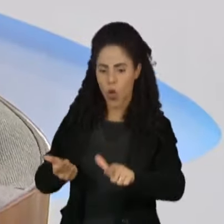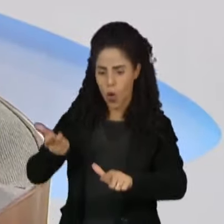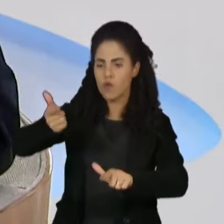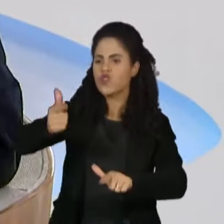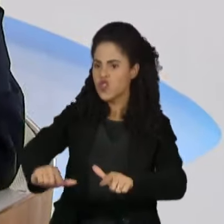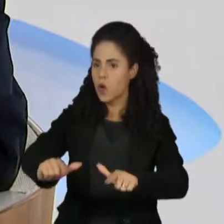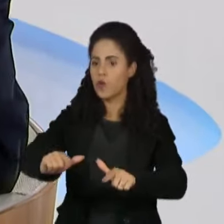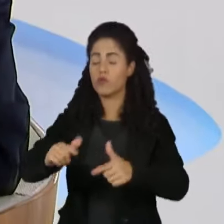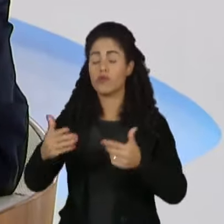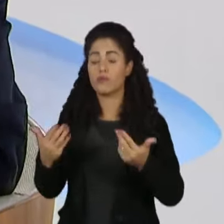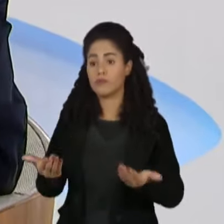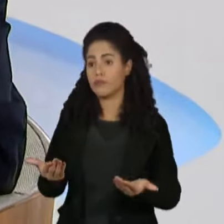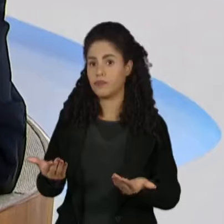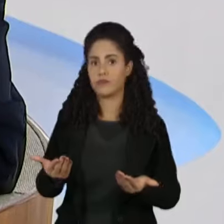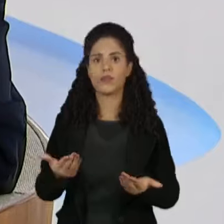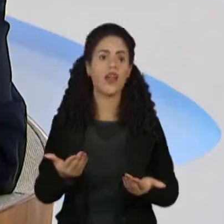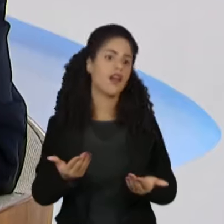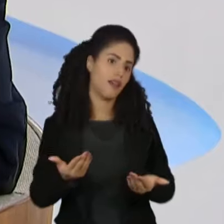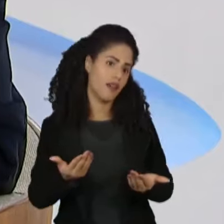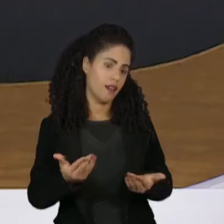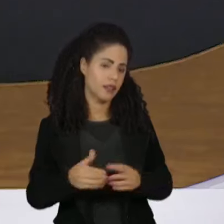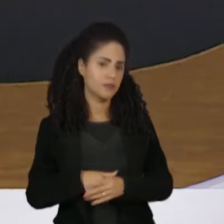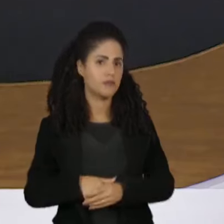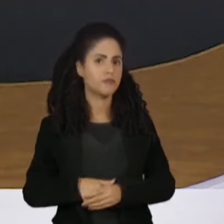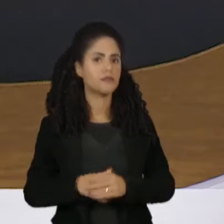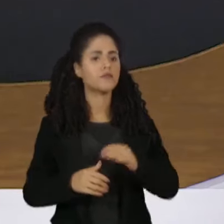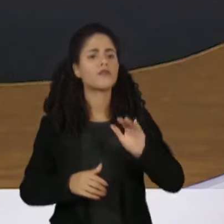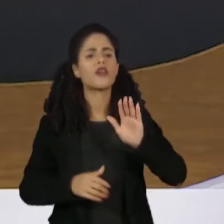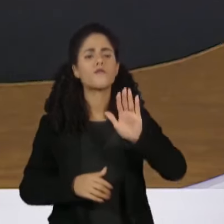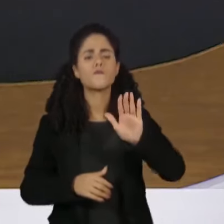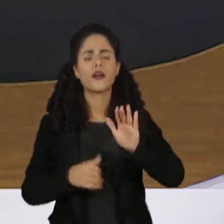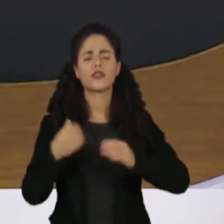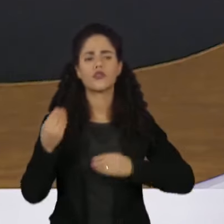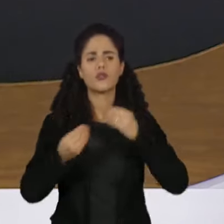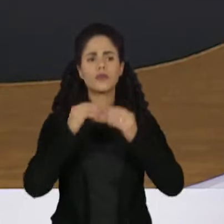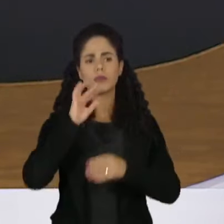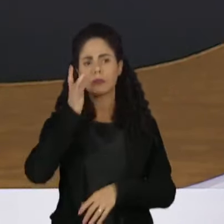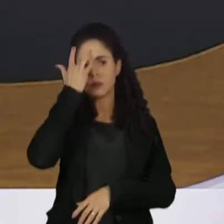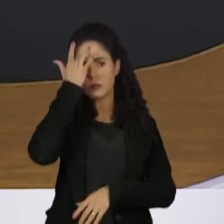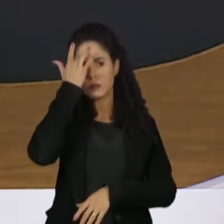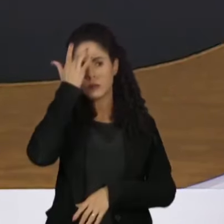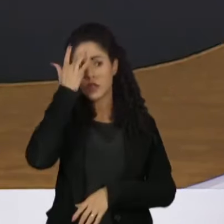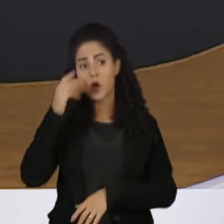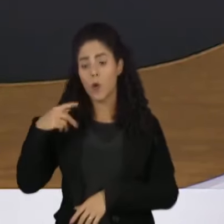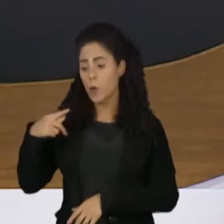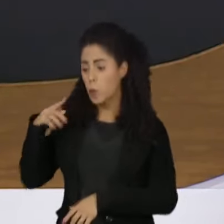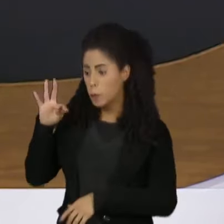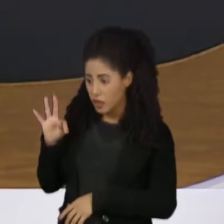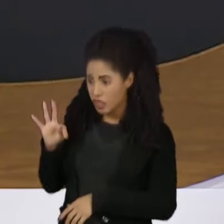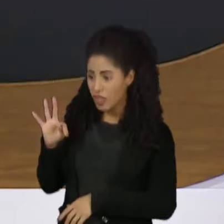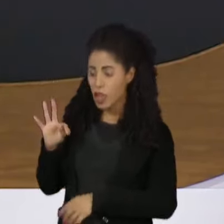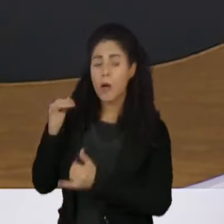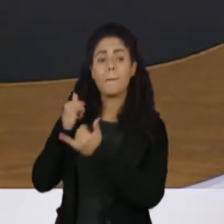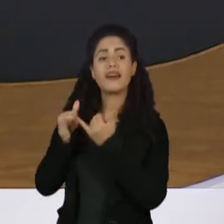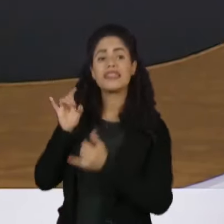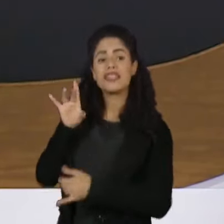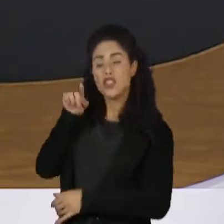e condenaram con mas ainda marca especialmente o PT Isso é só encontraram um bode expiatório